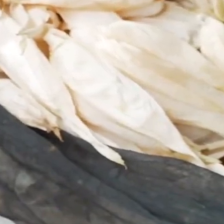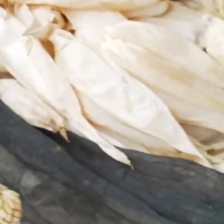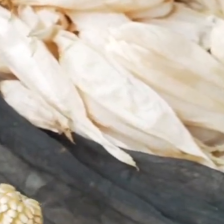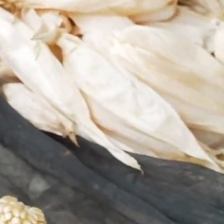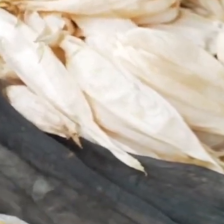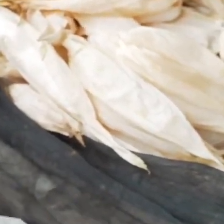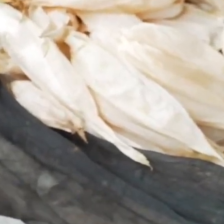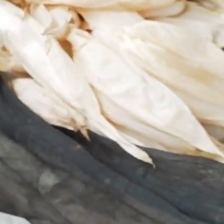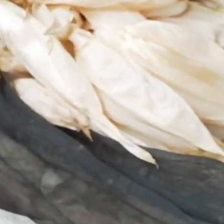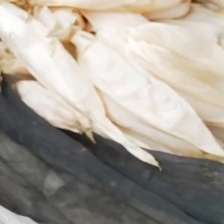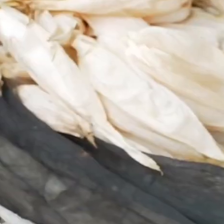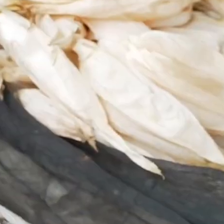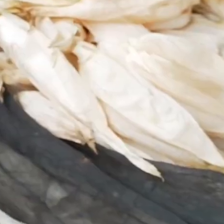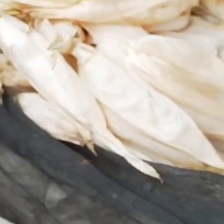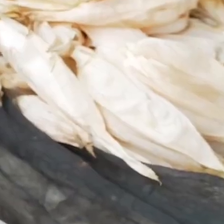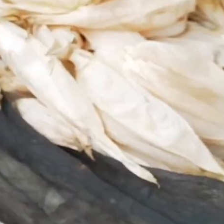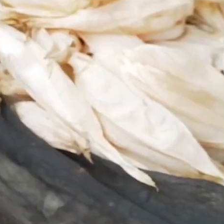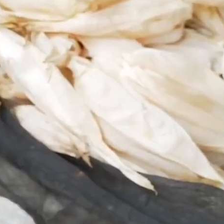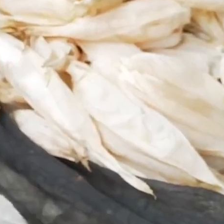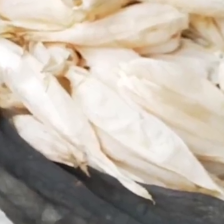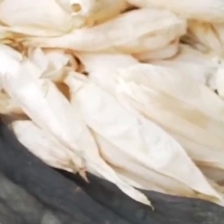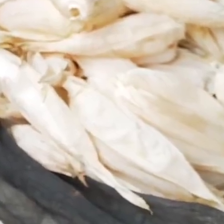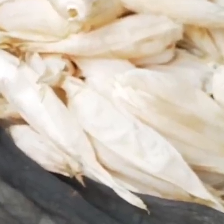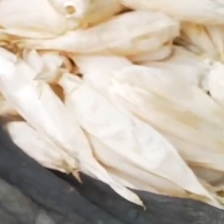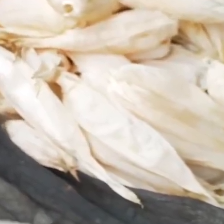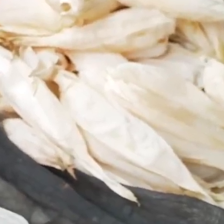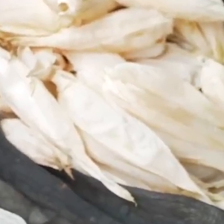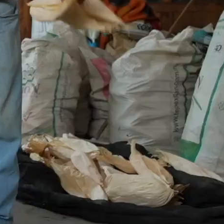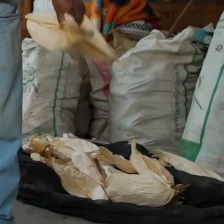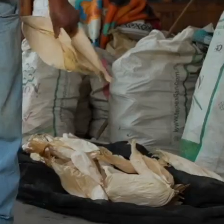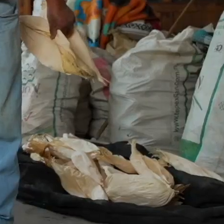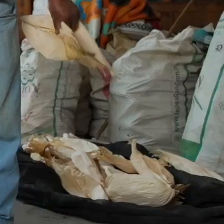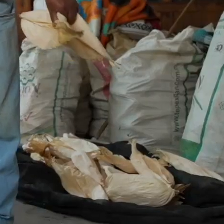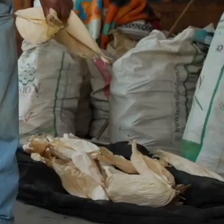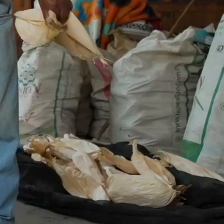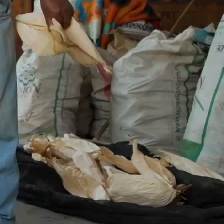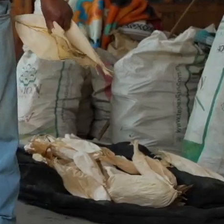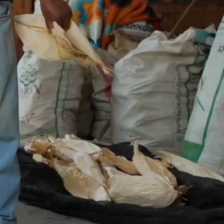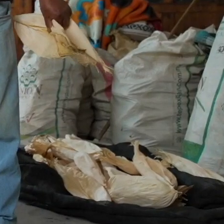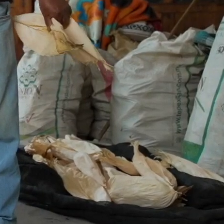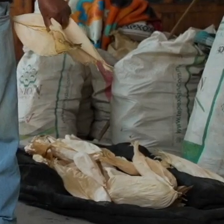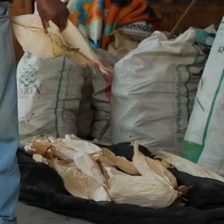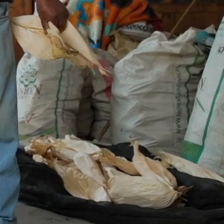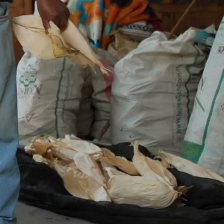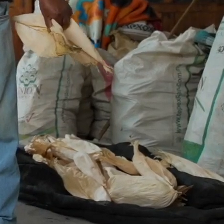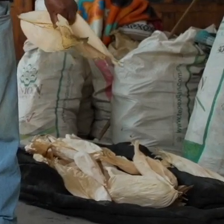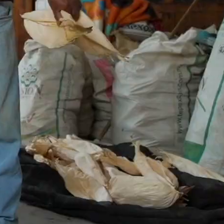de biodiversidad una de ellas es la biodiversidad genética entonces la domesticación de los primeros